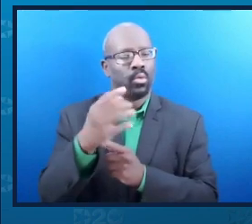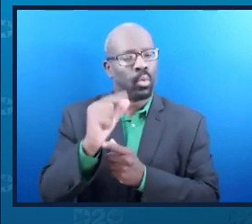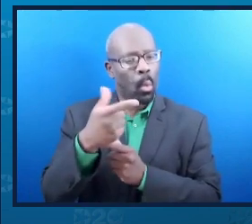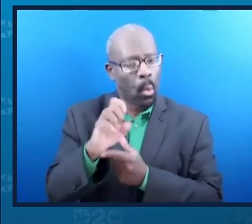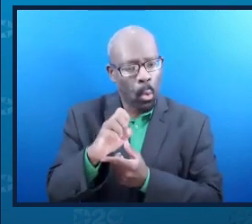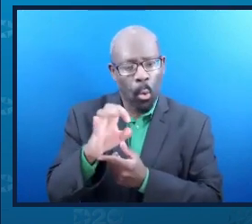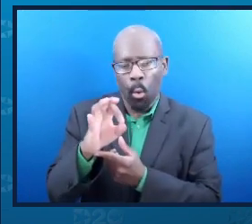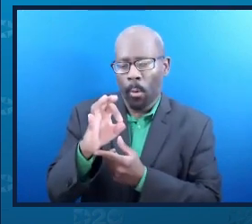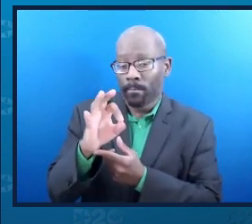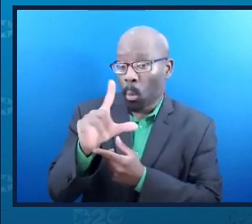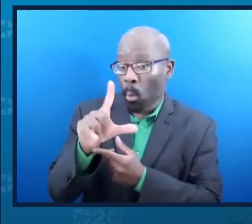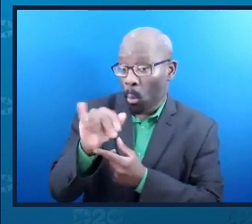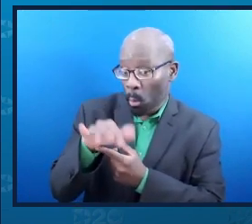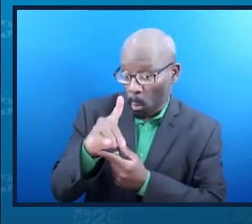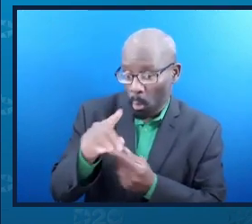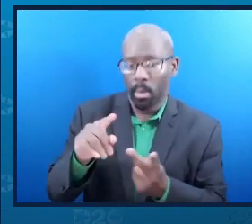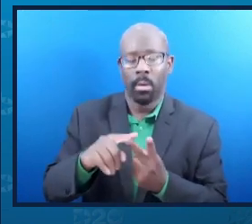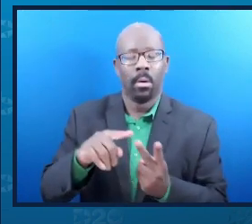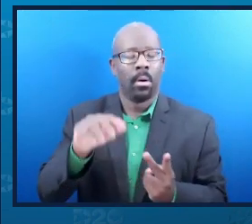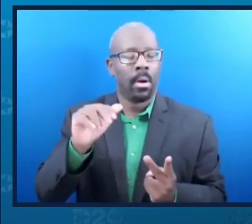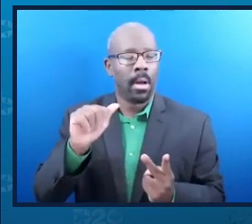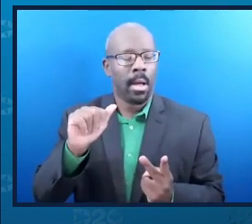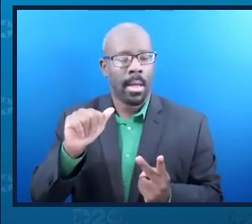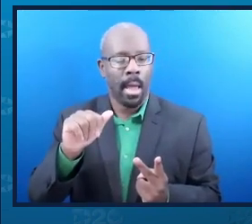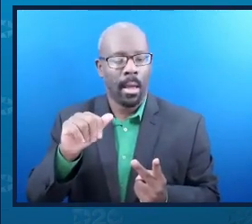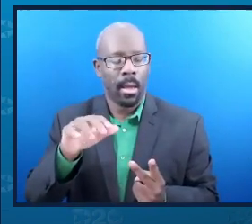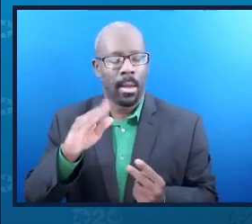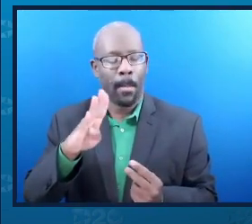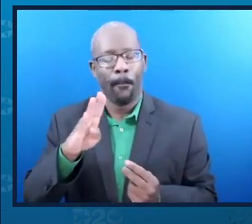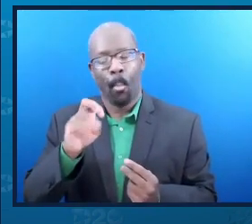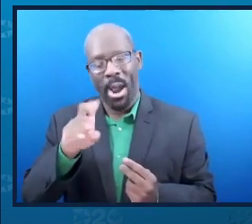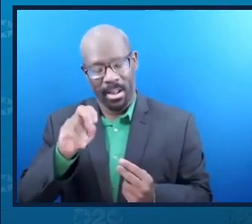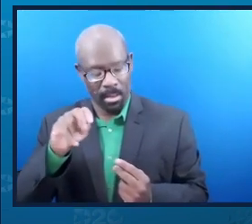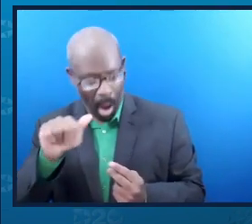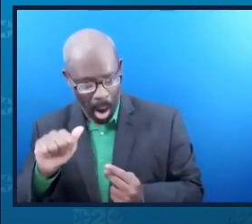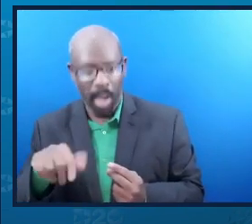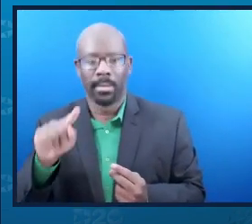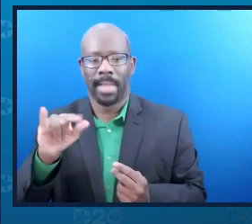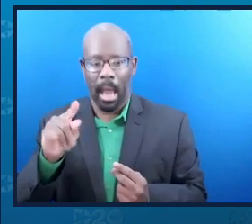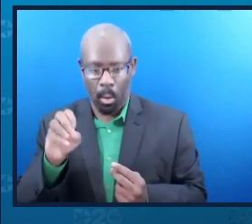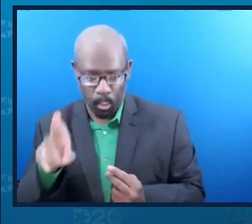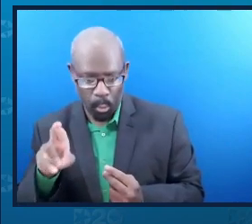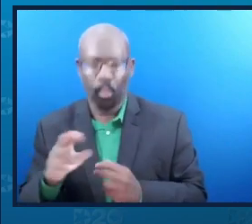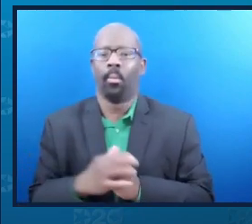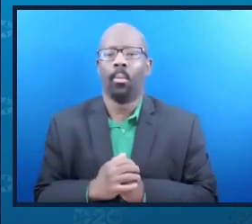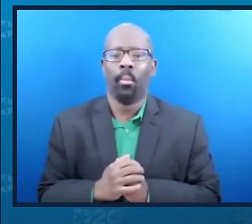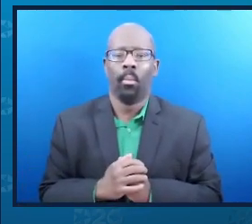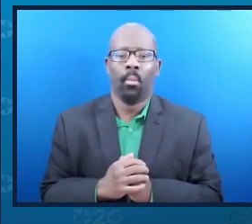ARBERY, AND SO MANY OTHERS.